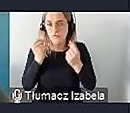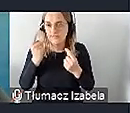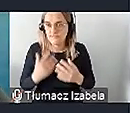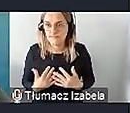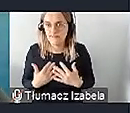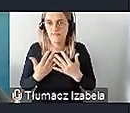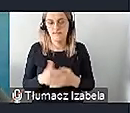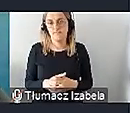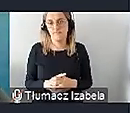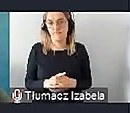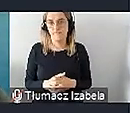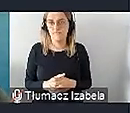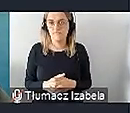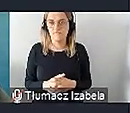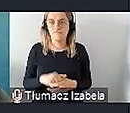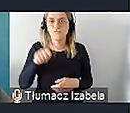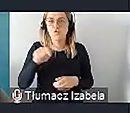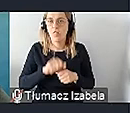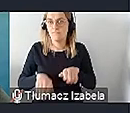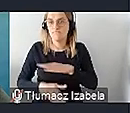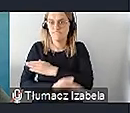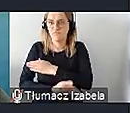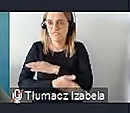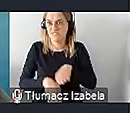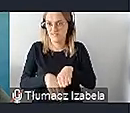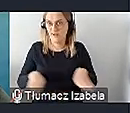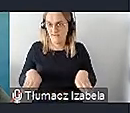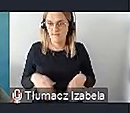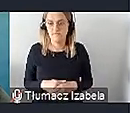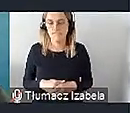Więc to jest taki fundament, myślę, dosyć ważny,